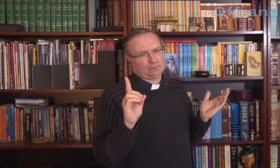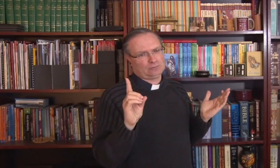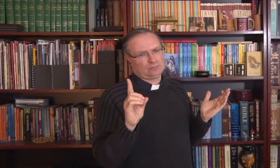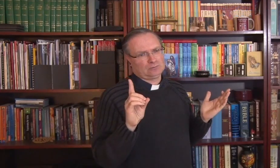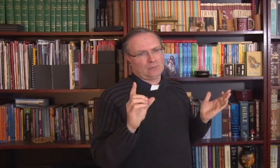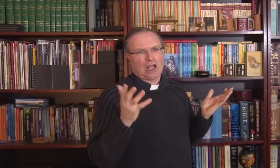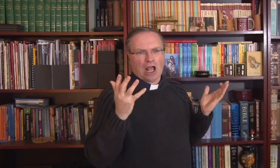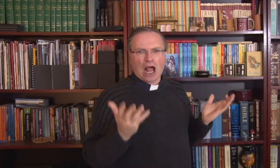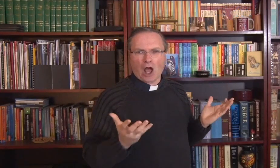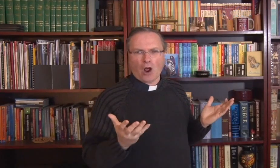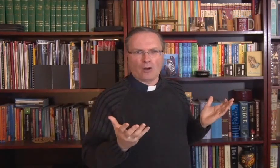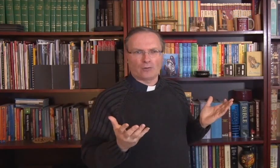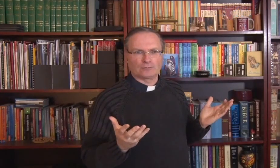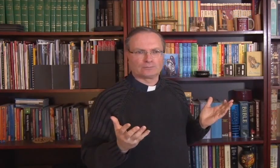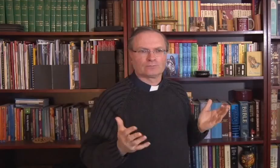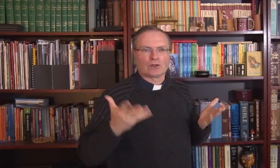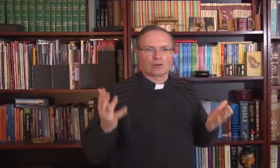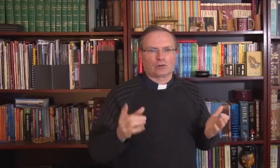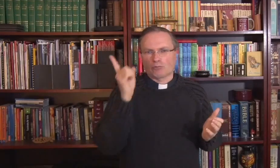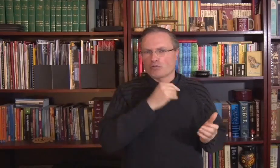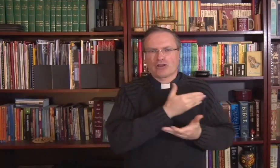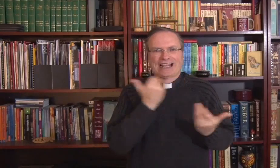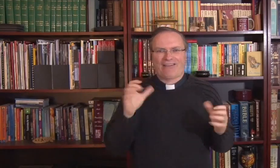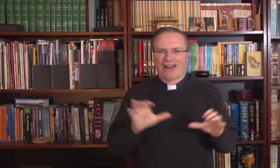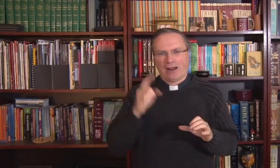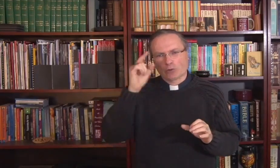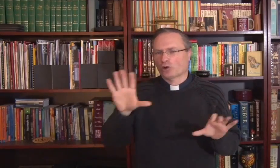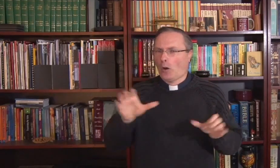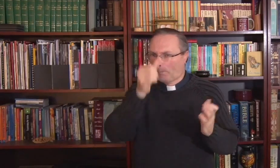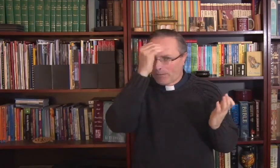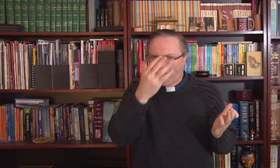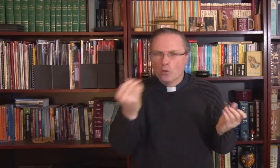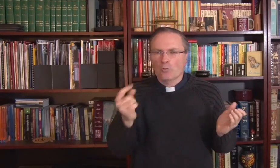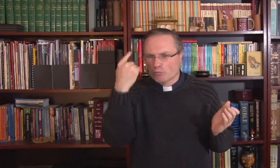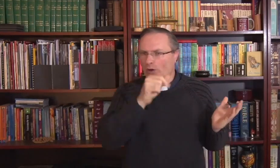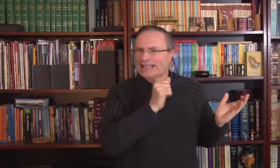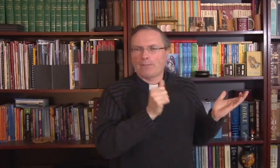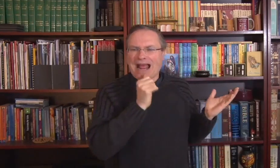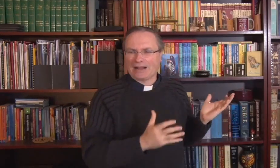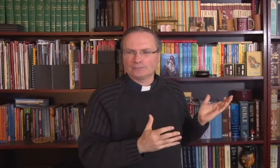alors il peut ne plus rien faire pour son père ou pour sa mère.